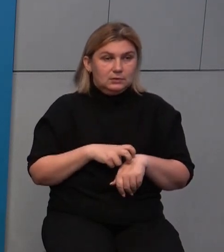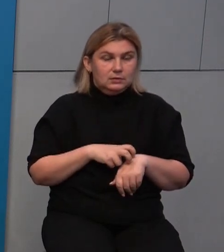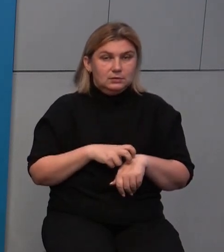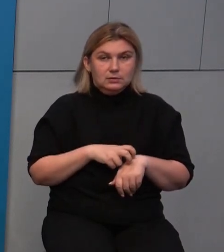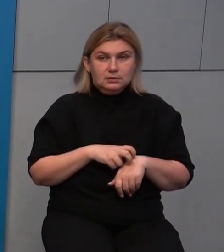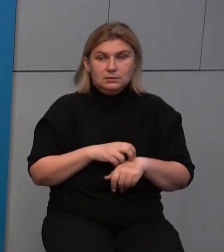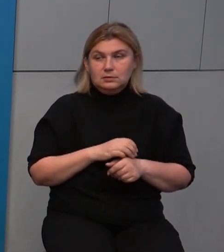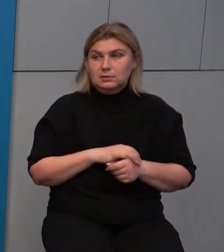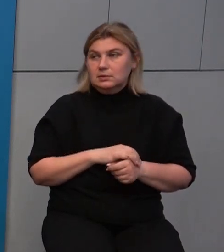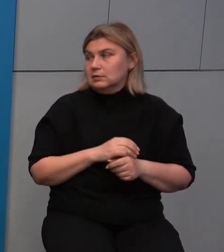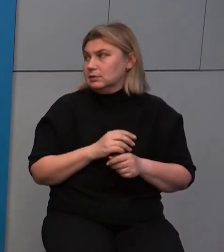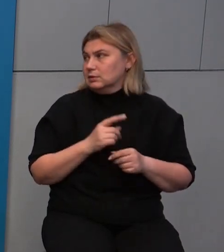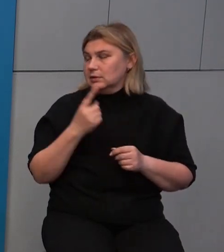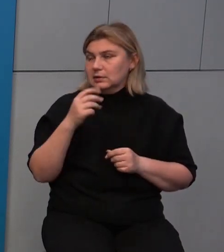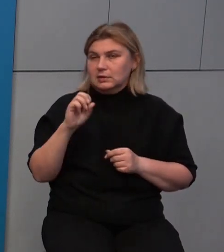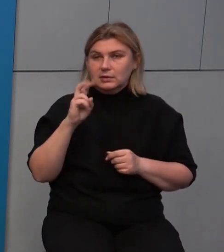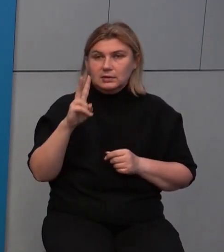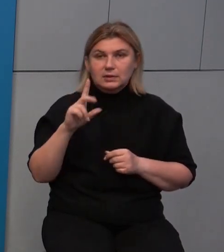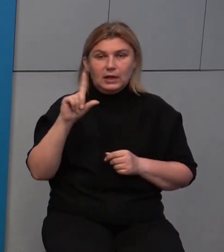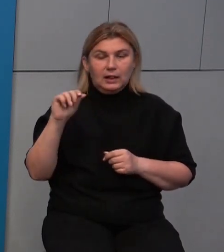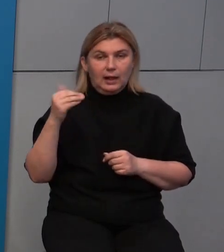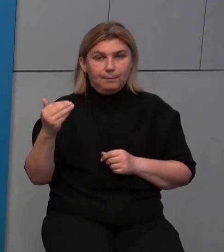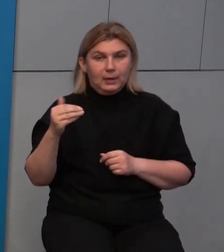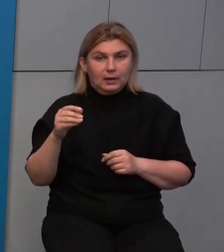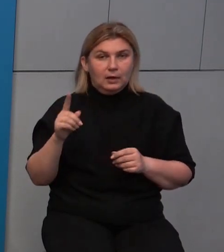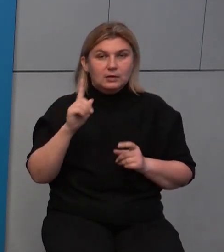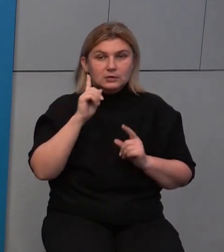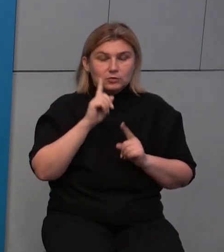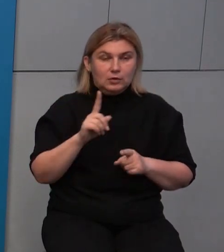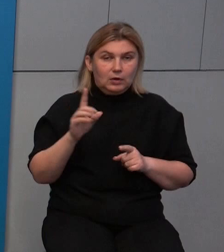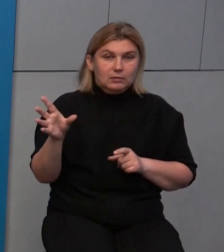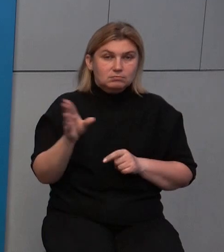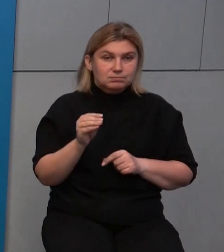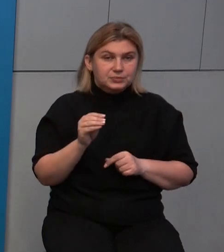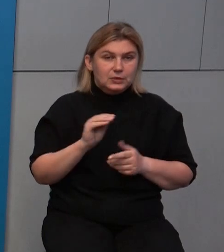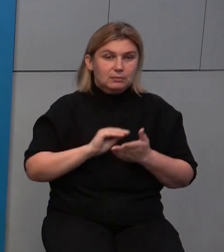Ale wracając do tego Dicka i Lema, to on rzeczywiście zaczął pisać taką prozę,